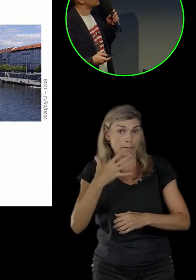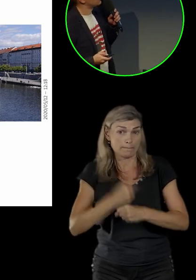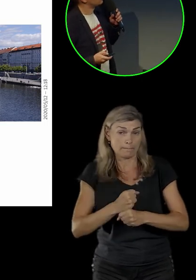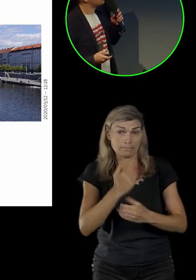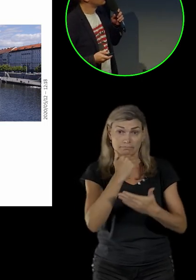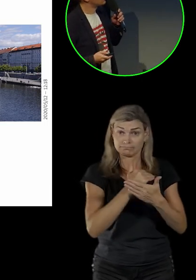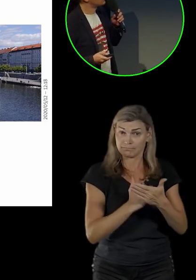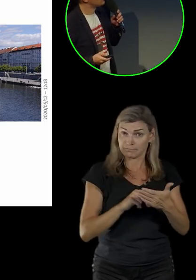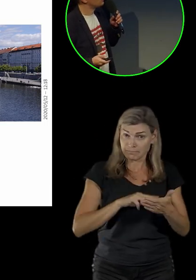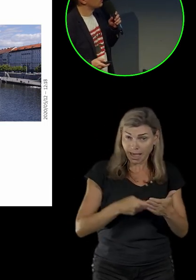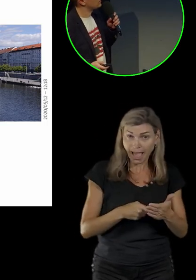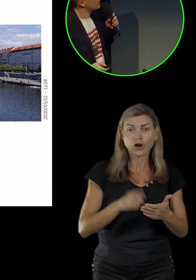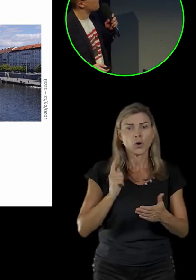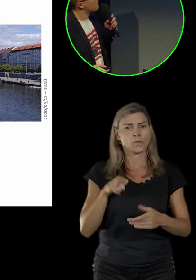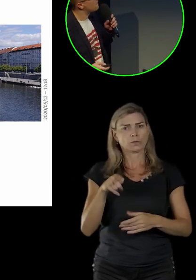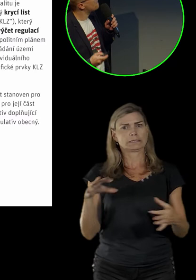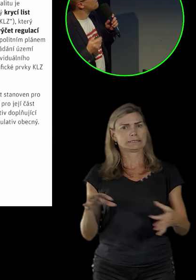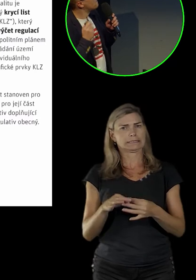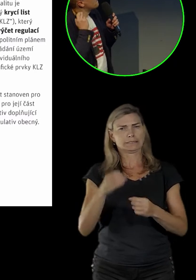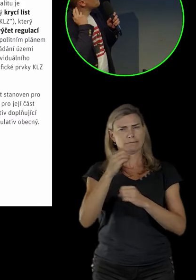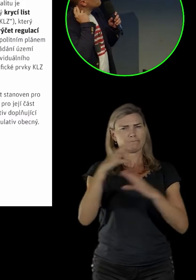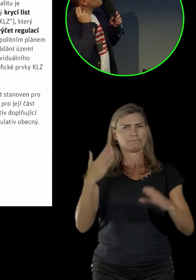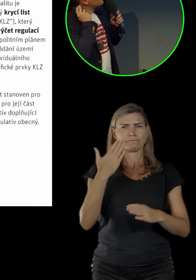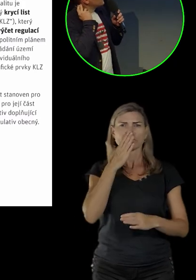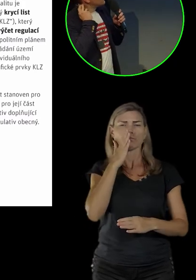zákresem do konkrétně této fotografie.